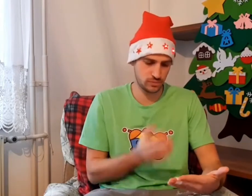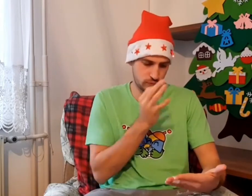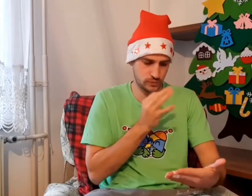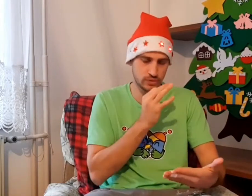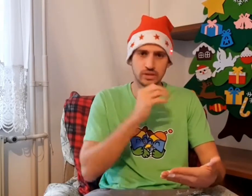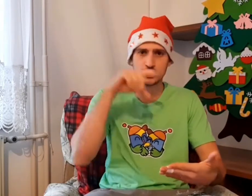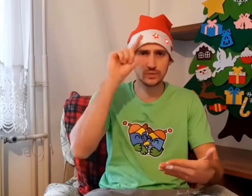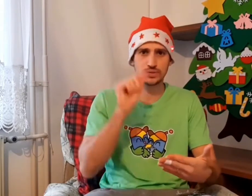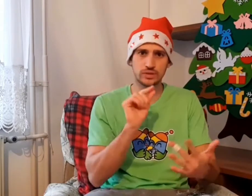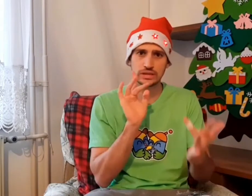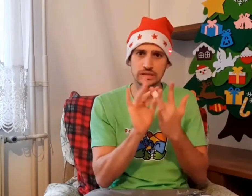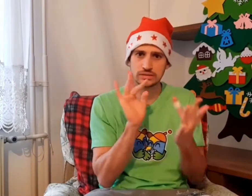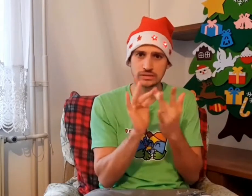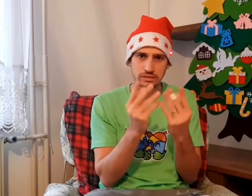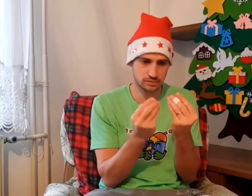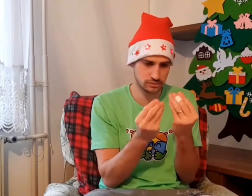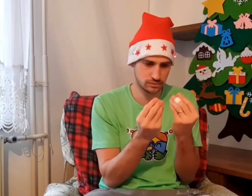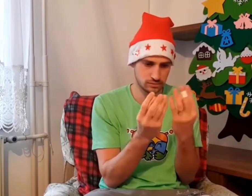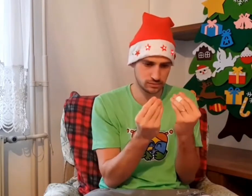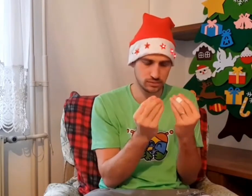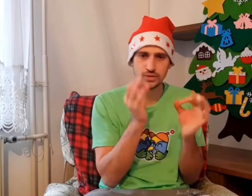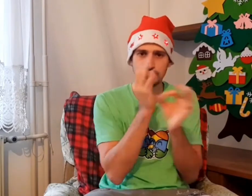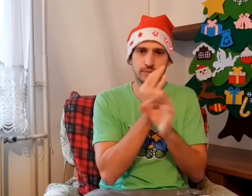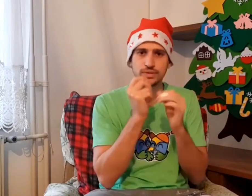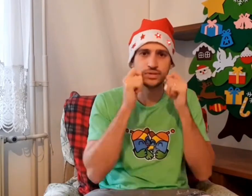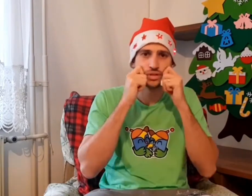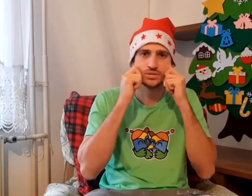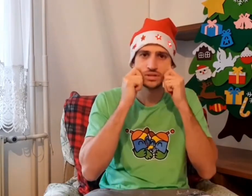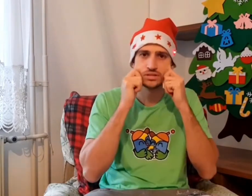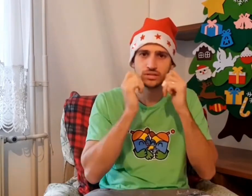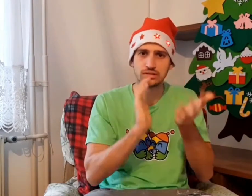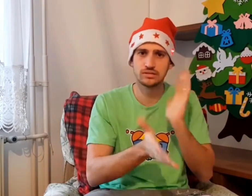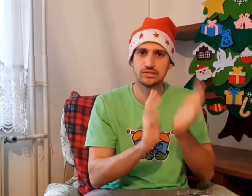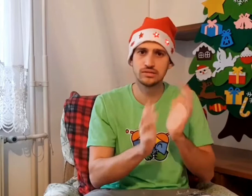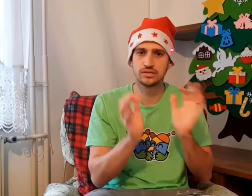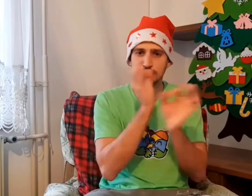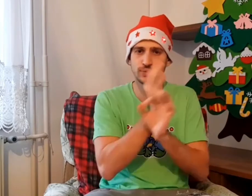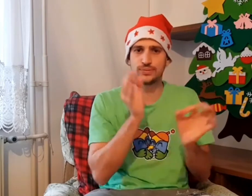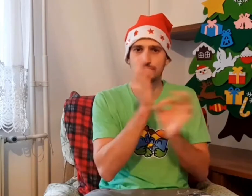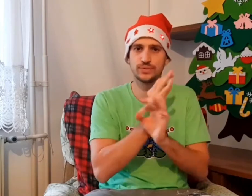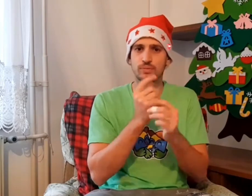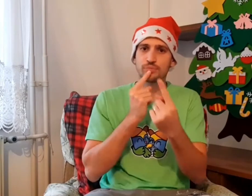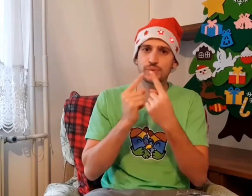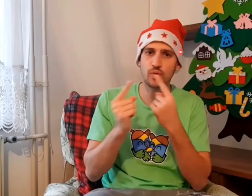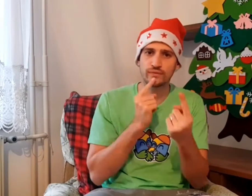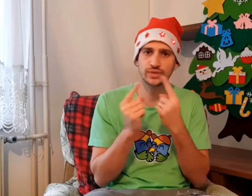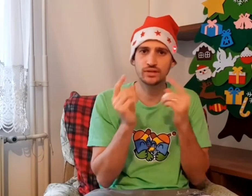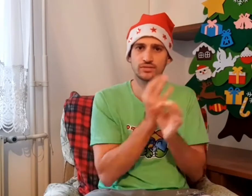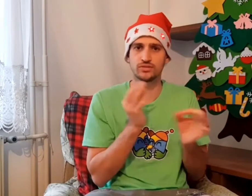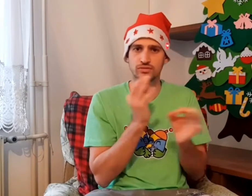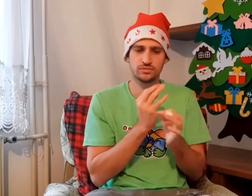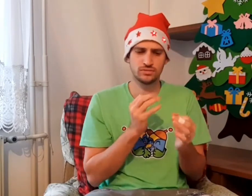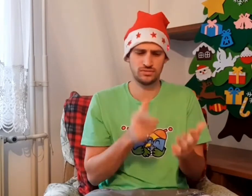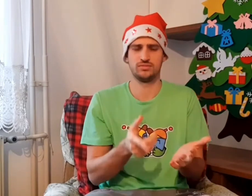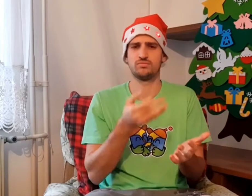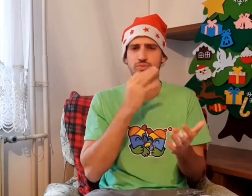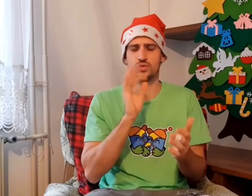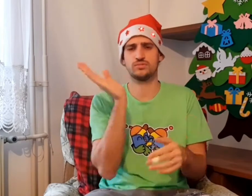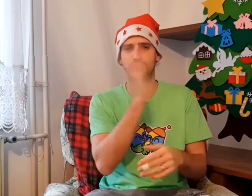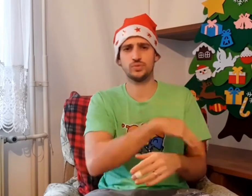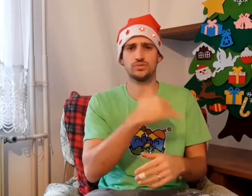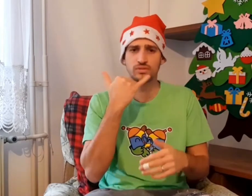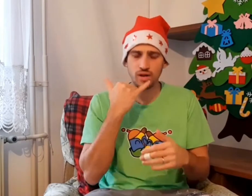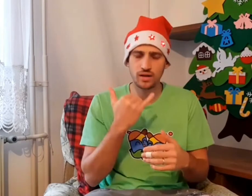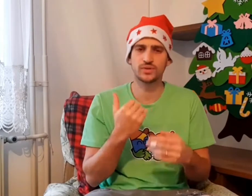V mobitelu ni človeka, ni dotika in ni pogovora. Ni nobenega stika. Boljše, da pustimo mobitel.